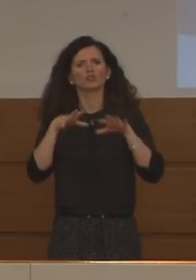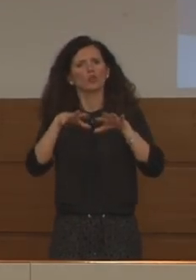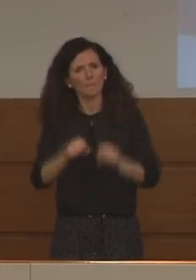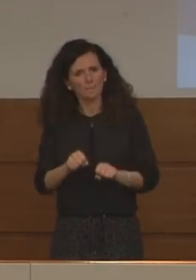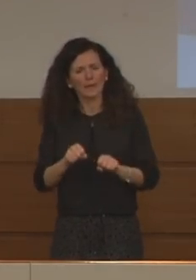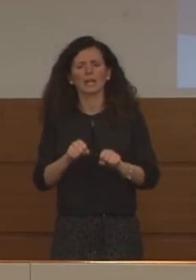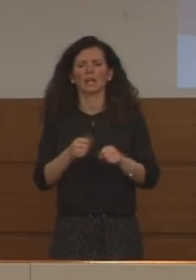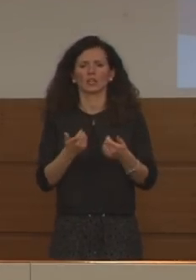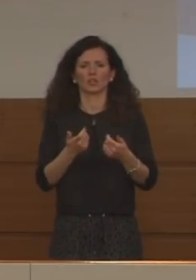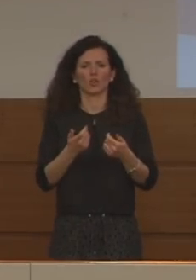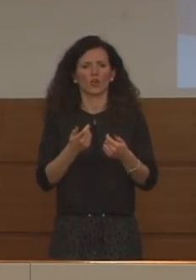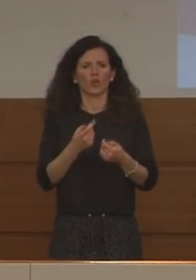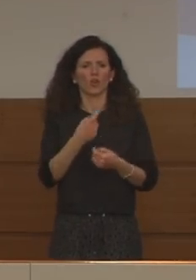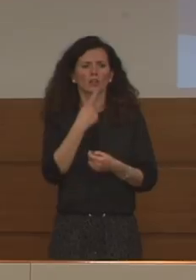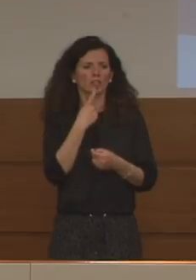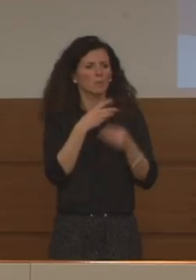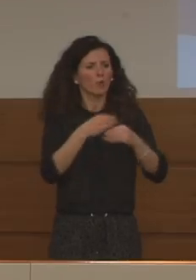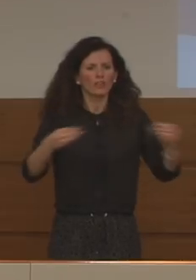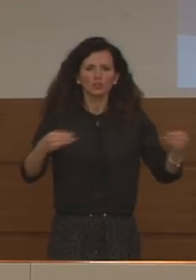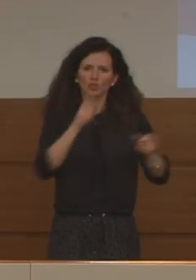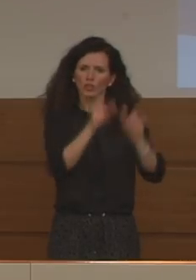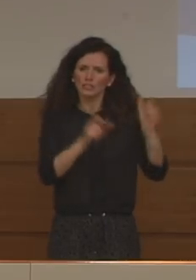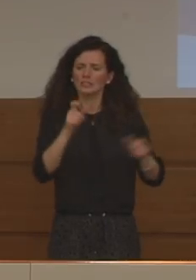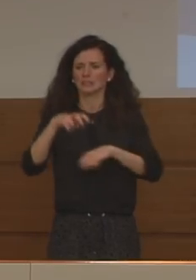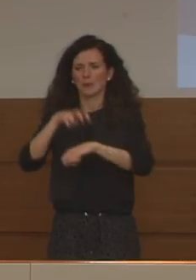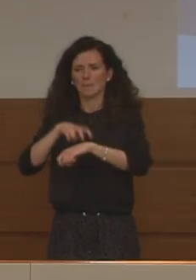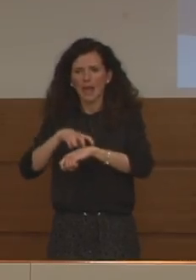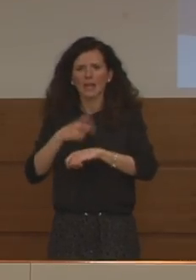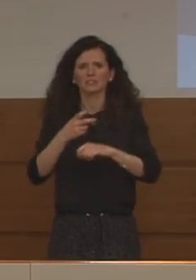professionali, l'Ordine dei medici, quello degli infermieri, ma anche i tecnologi, per